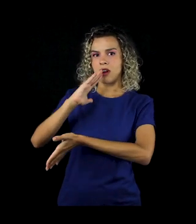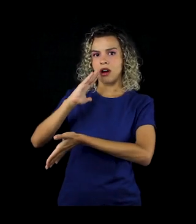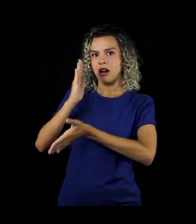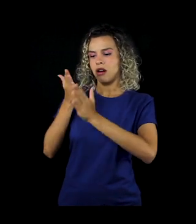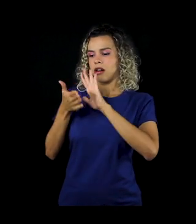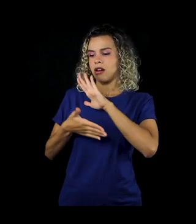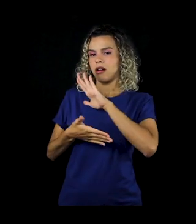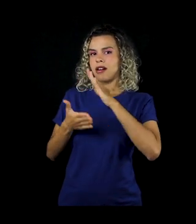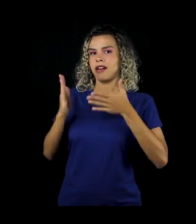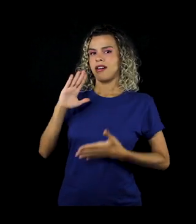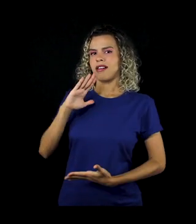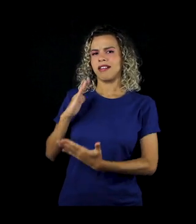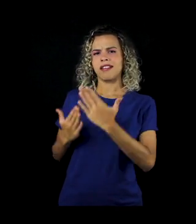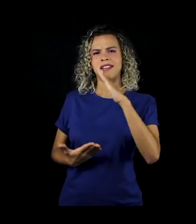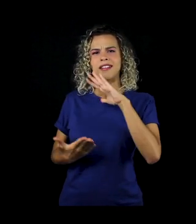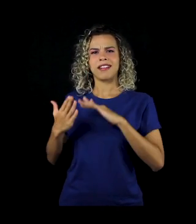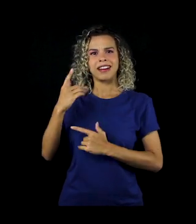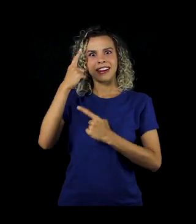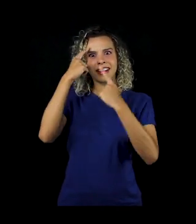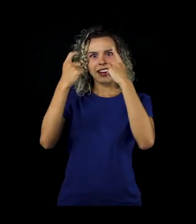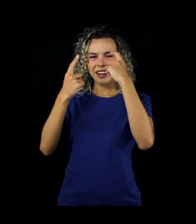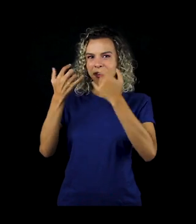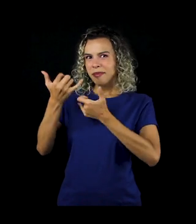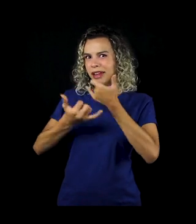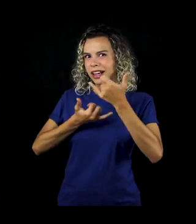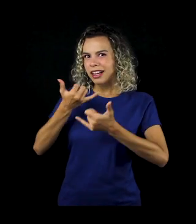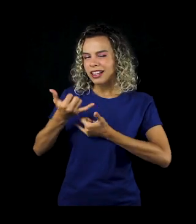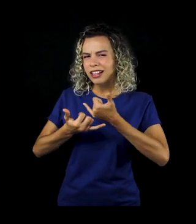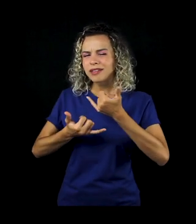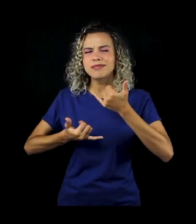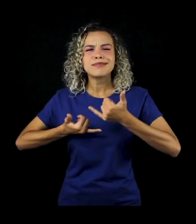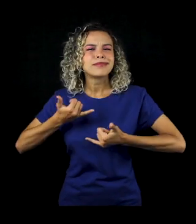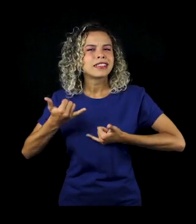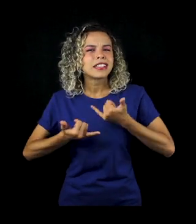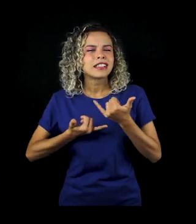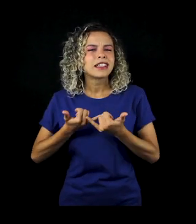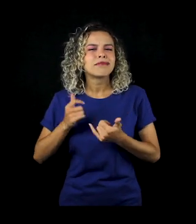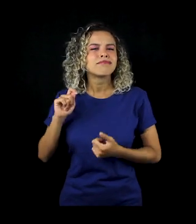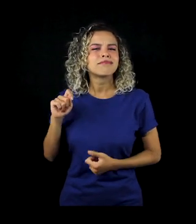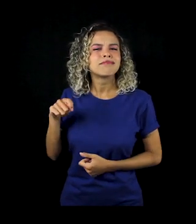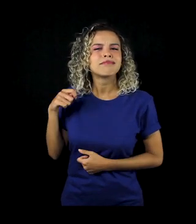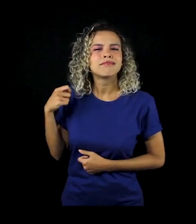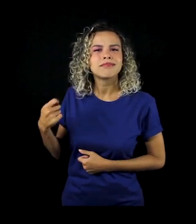cria um brinquedo, que eu nomeei labirinto.